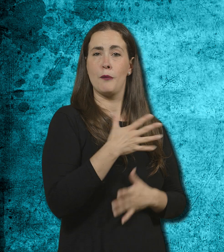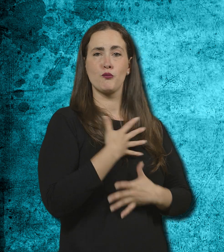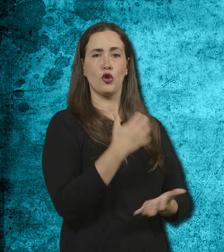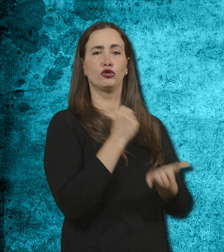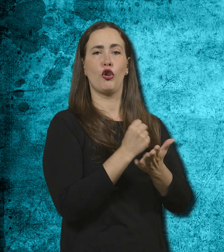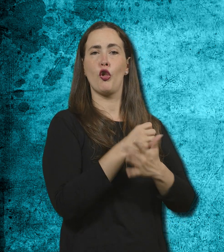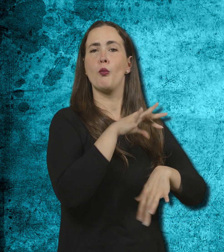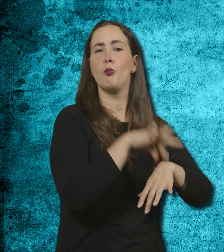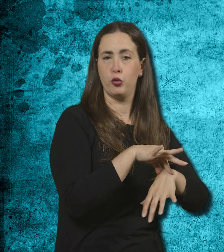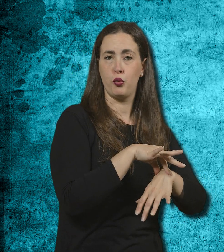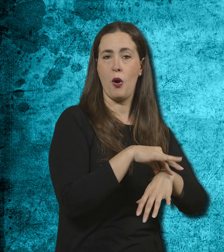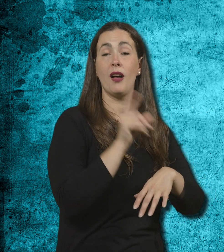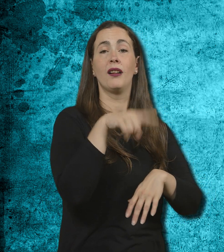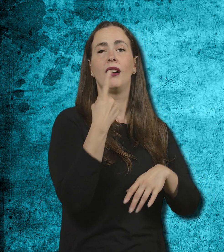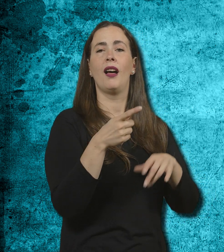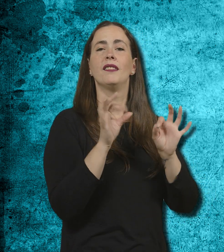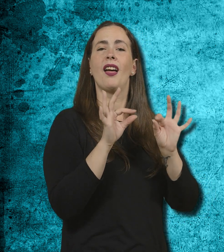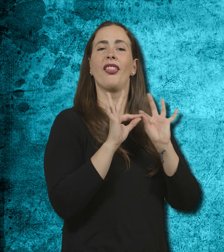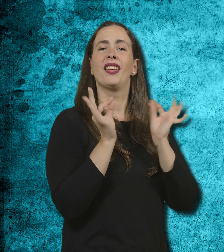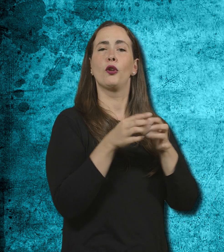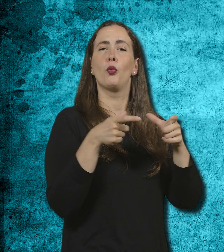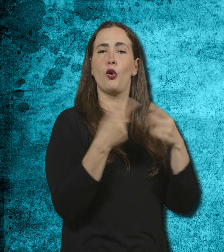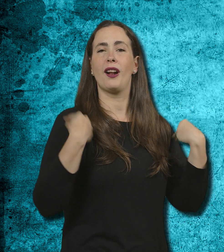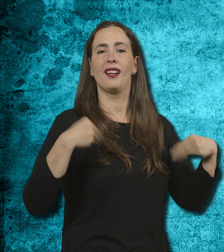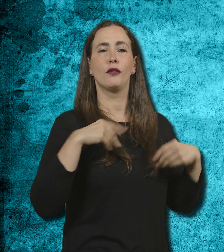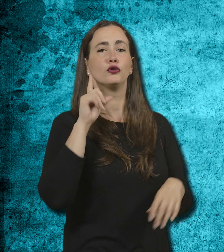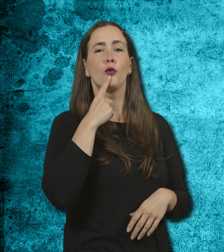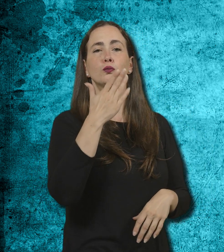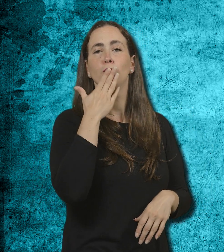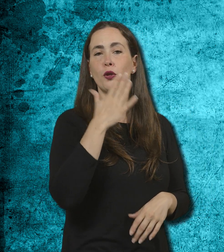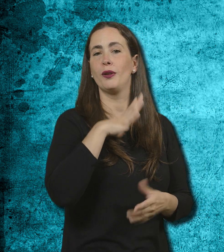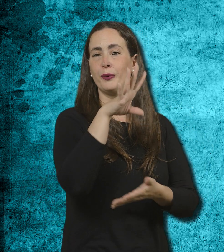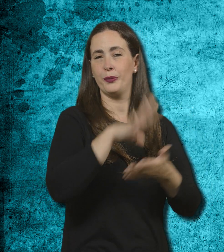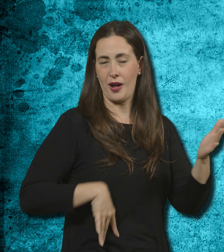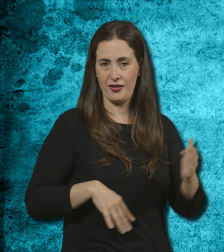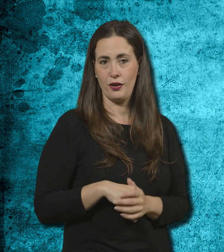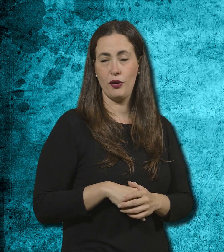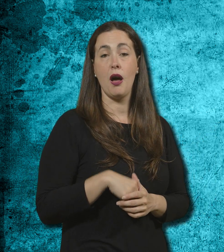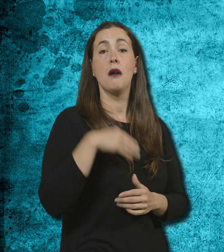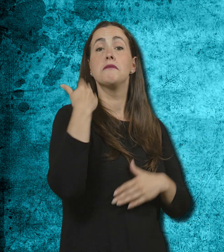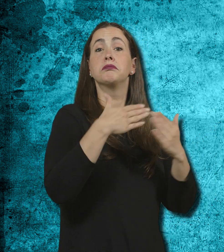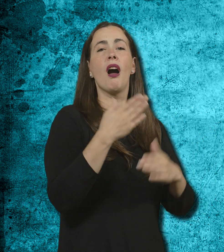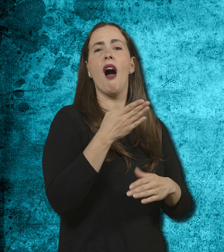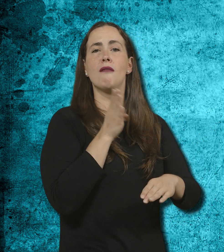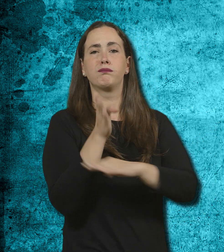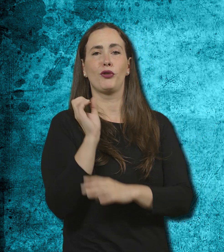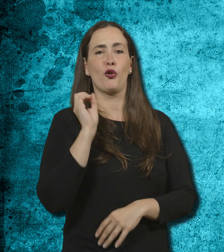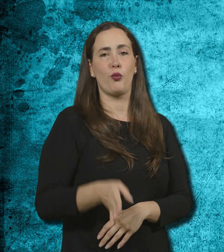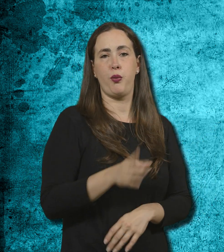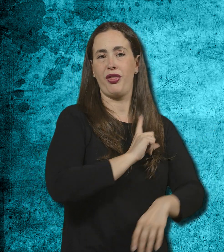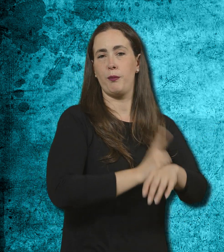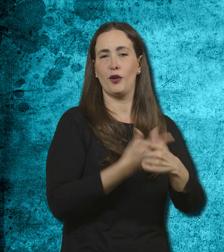De molt jove es va fer soci de la SSMSC i el Cercle Recreatiu de Sordmuts de Barcelona,